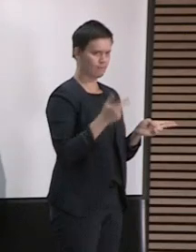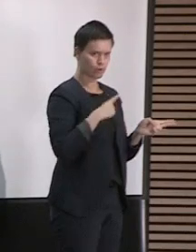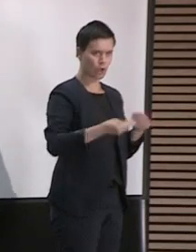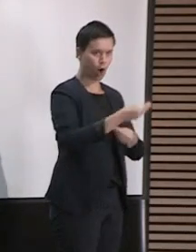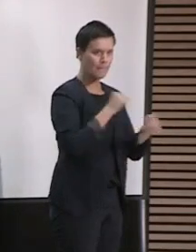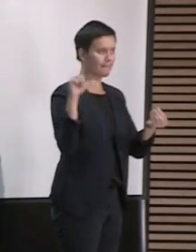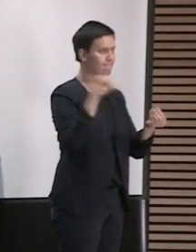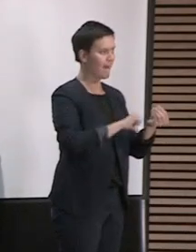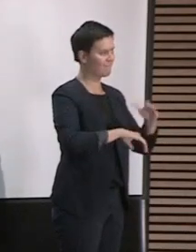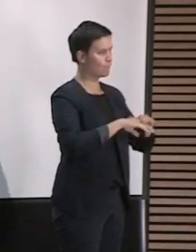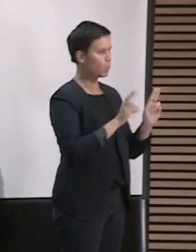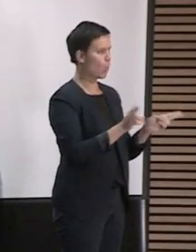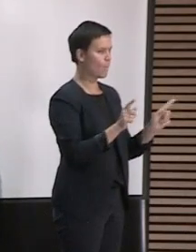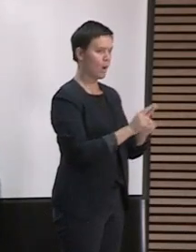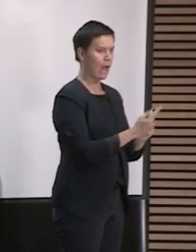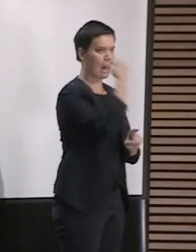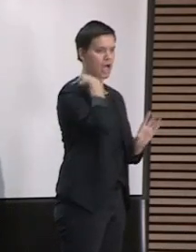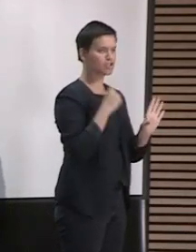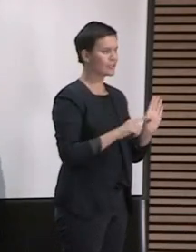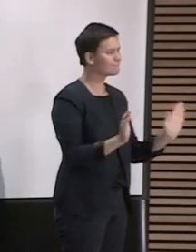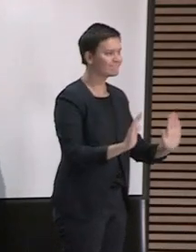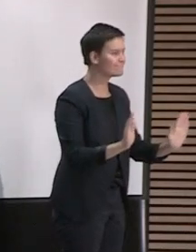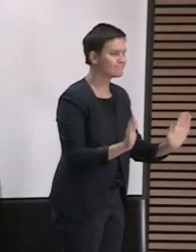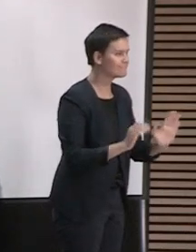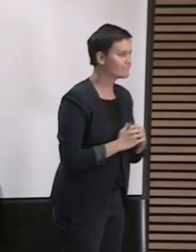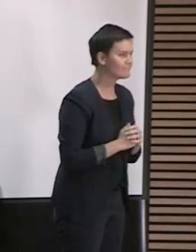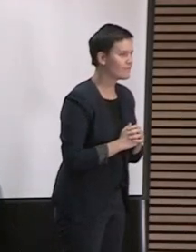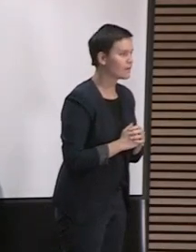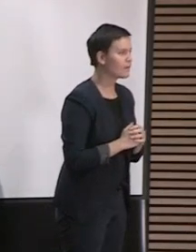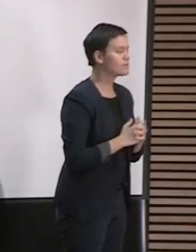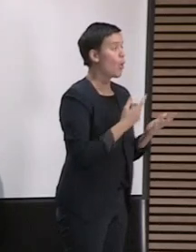aita roa maua i mana'o e, te mau taata tata'itahi o te vai nei ka tautokohia e te tahua o nga utu ka ngaro ohorere atu ta